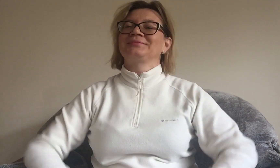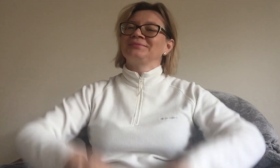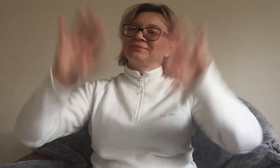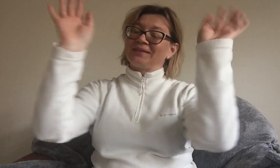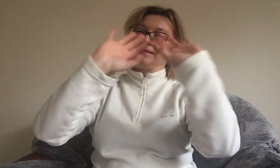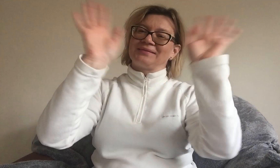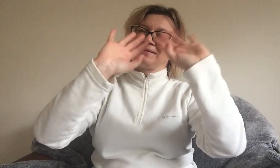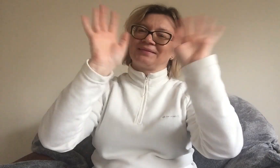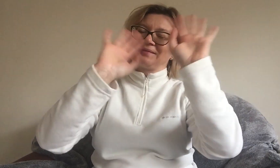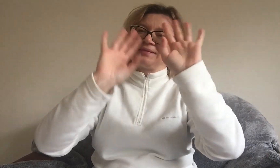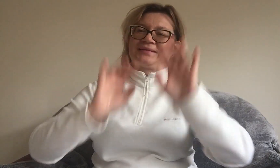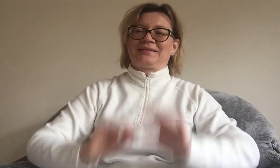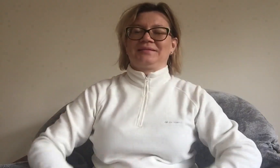Do zobaczenia!